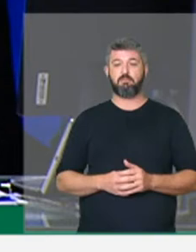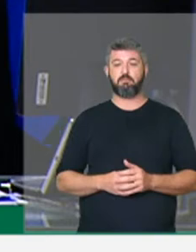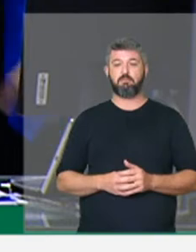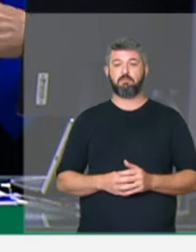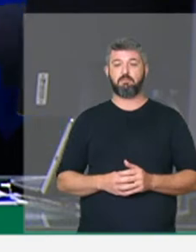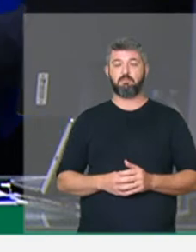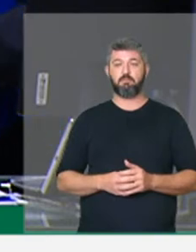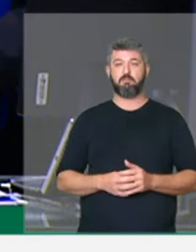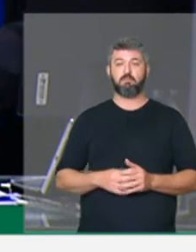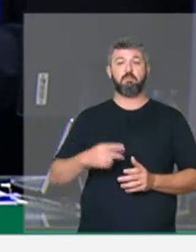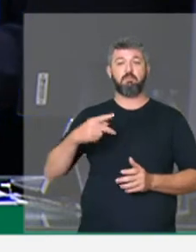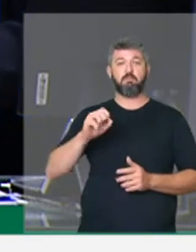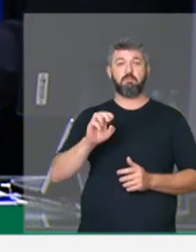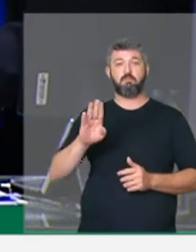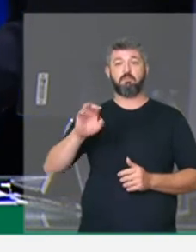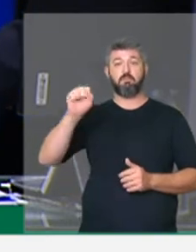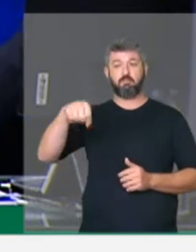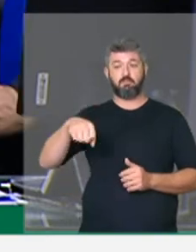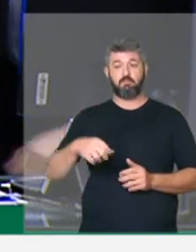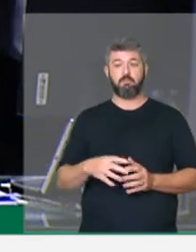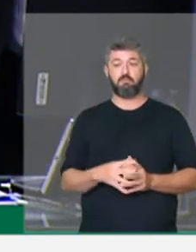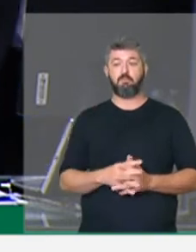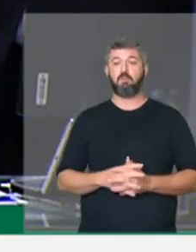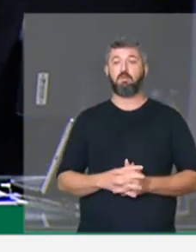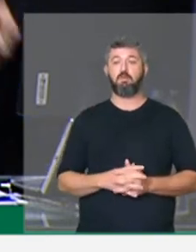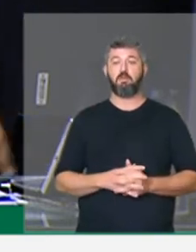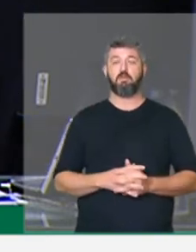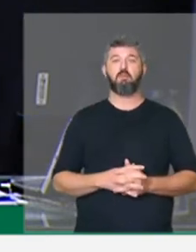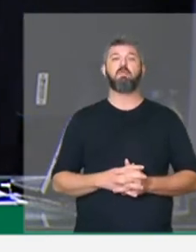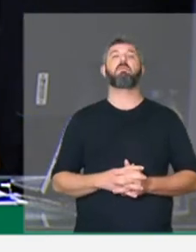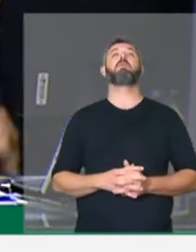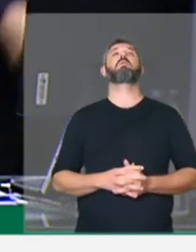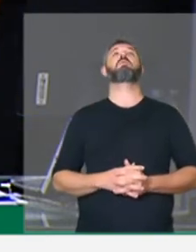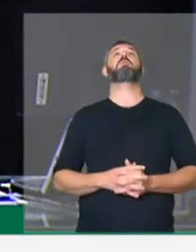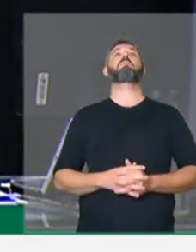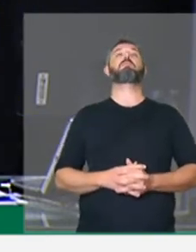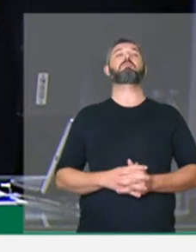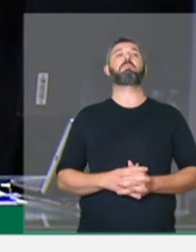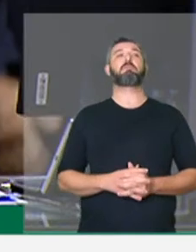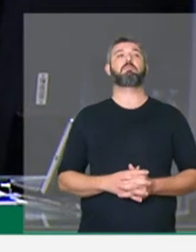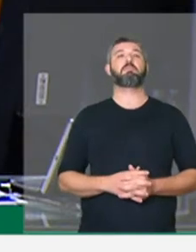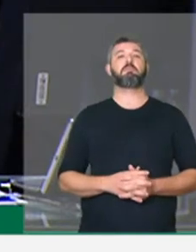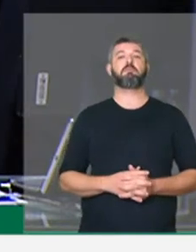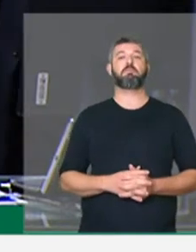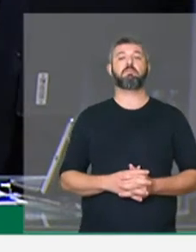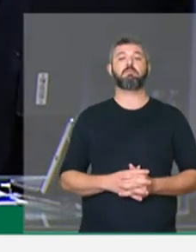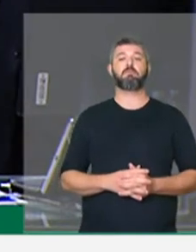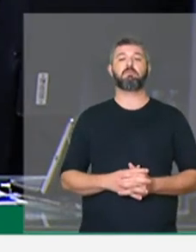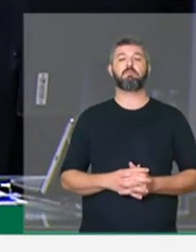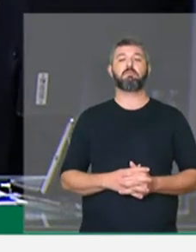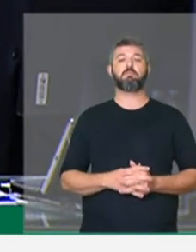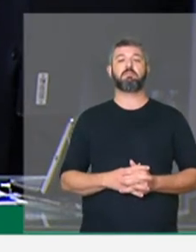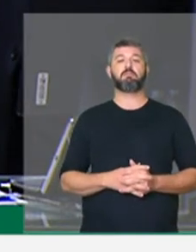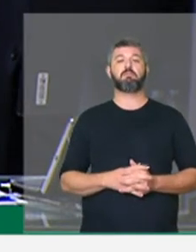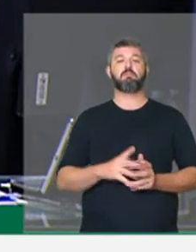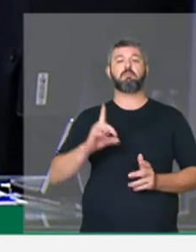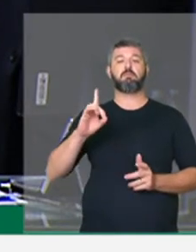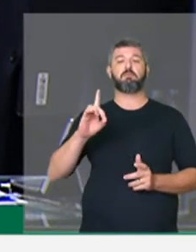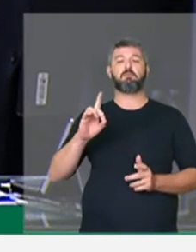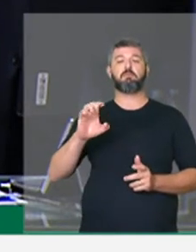ORIENTA O DEM? O PDT? PRAF -- [DEPUTADO]: PRESIDENTE, SÓ PARA ESCLARECER, PRESIDENTE, O SIM, O SIM... É A FAVOR DO DESTAQUE E O NÃO É A FAVOR